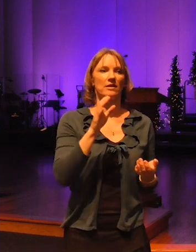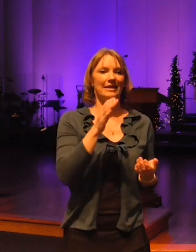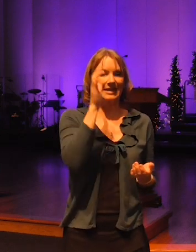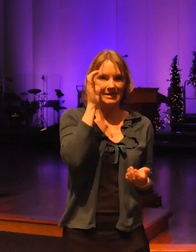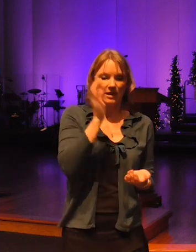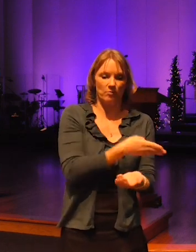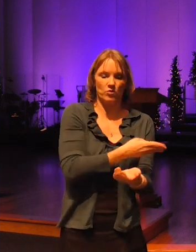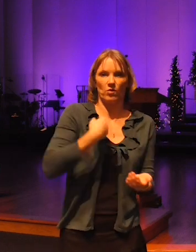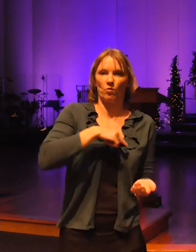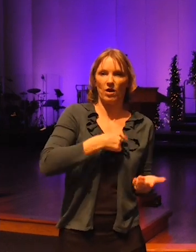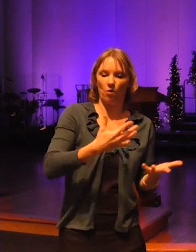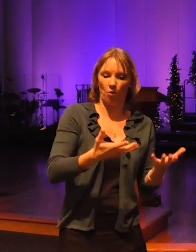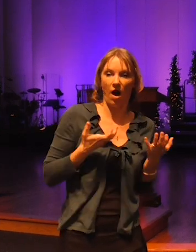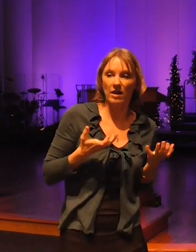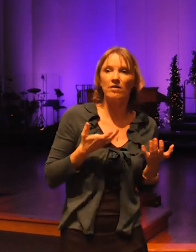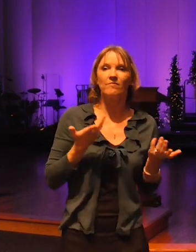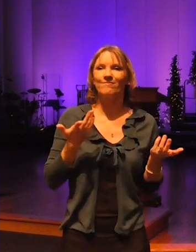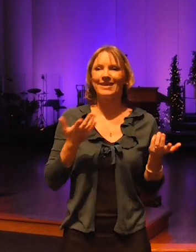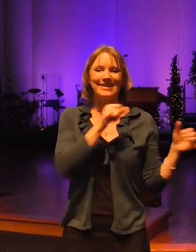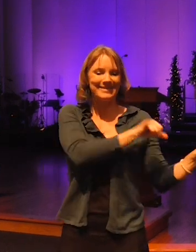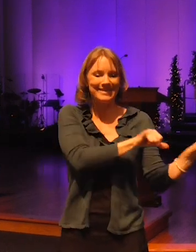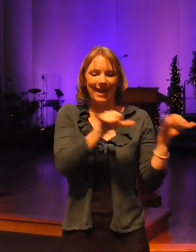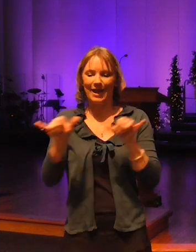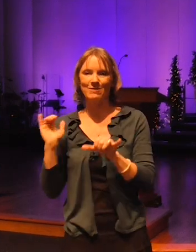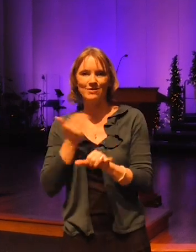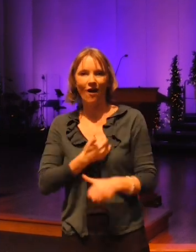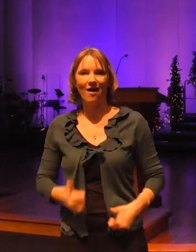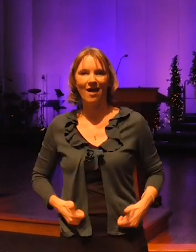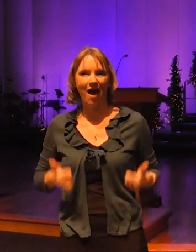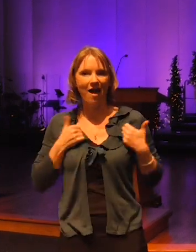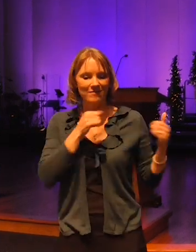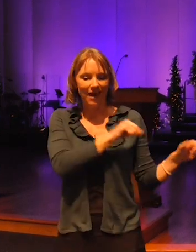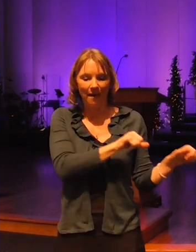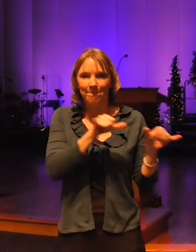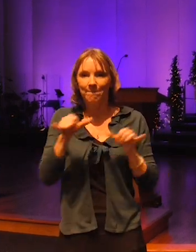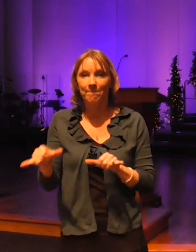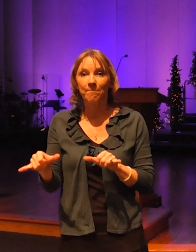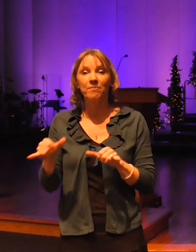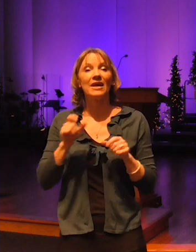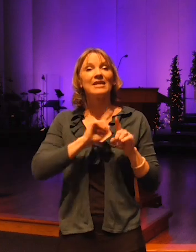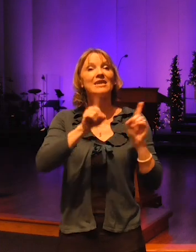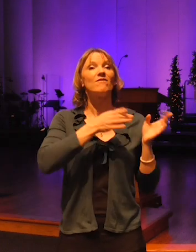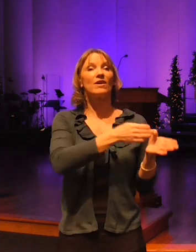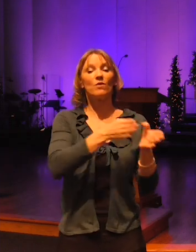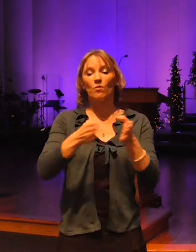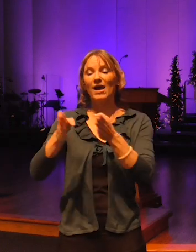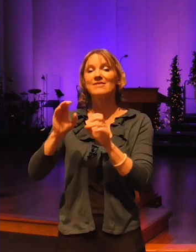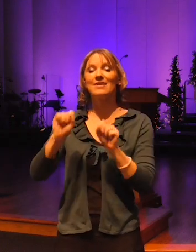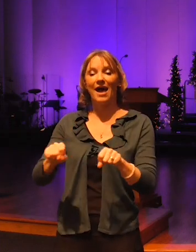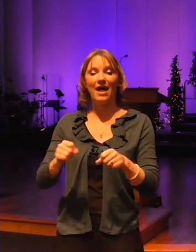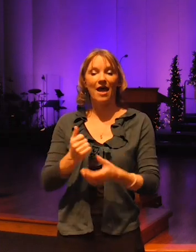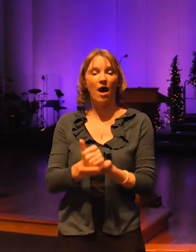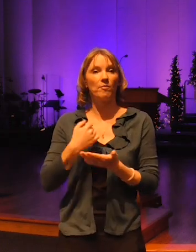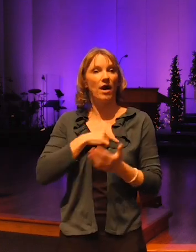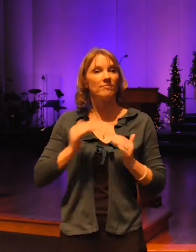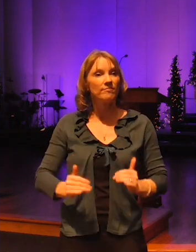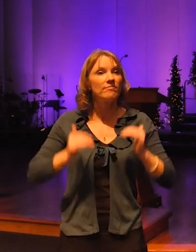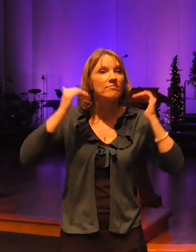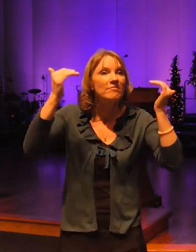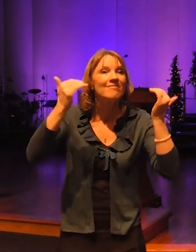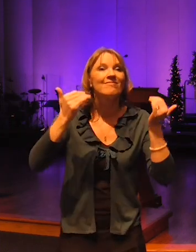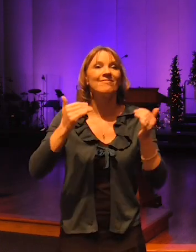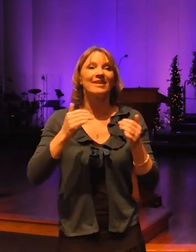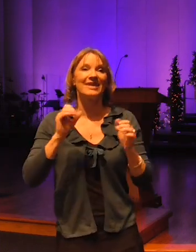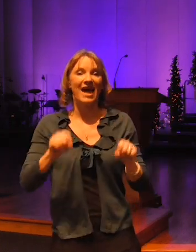en Nuestras vidas los médiums pueden elevarnos pero a veces pueden fallarnos. y uno de los errores más grandes